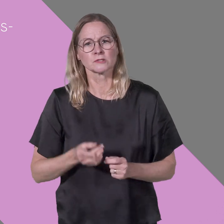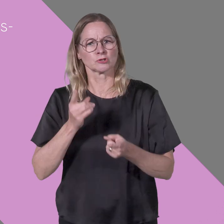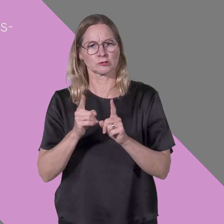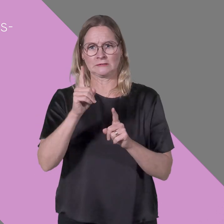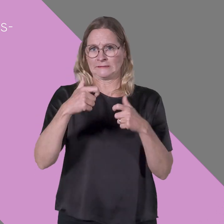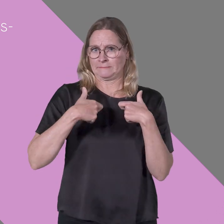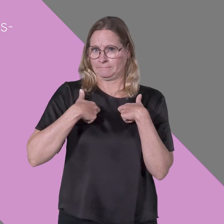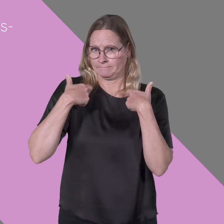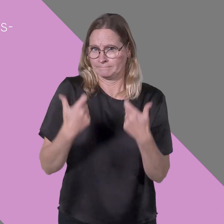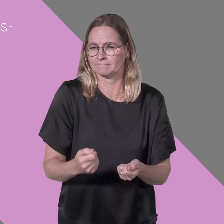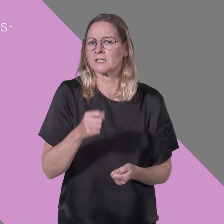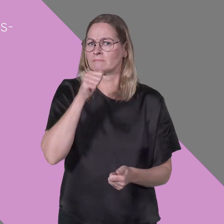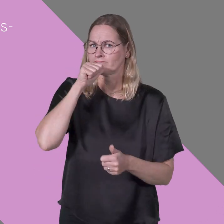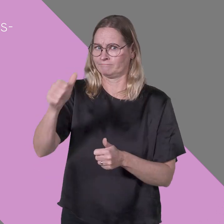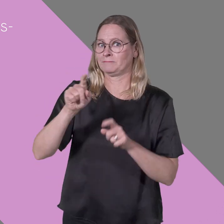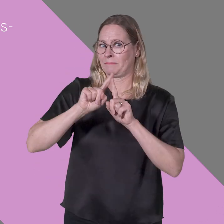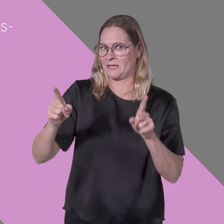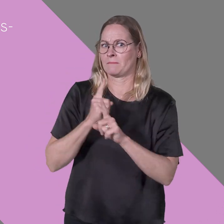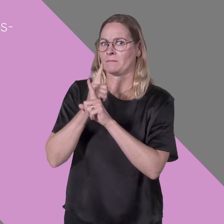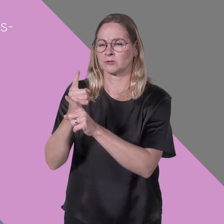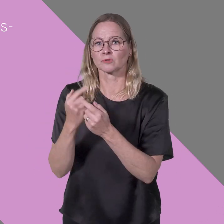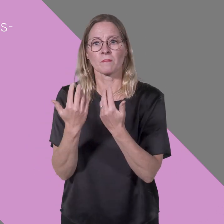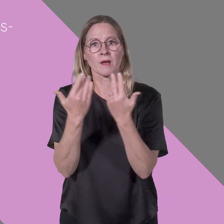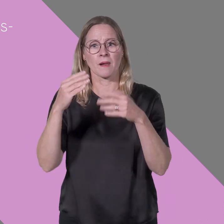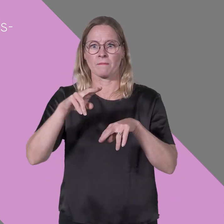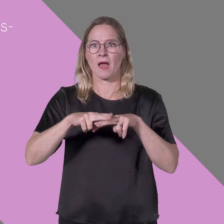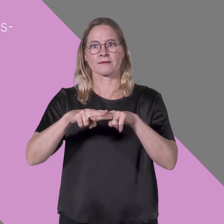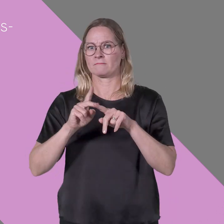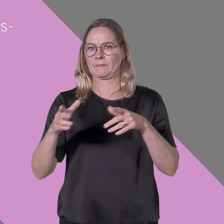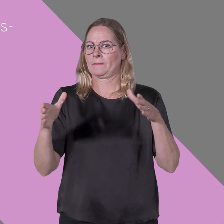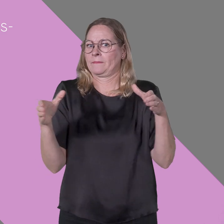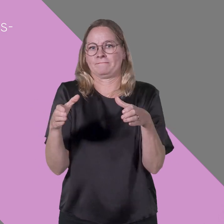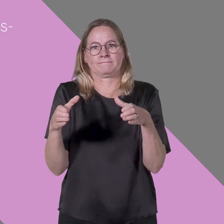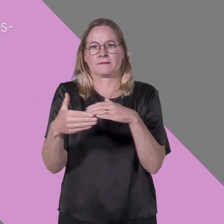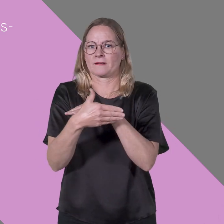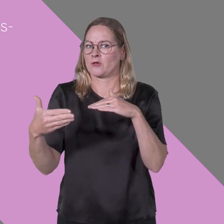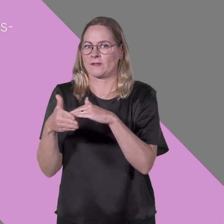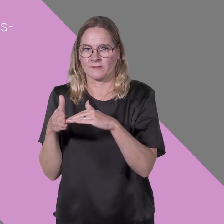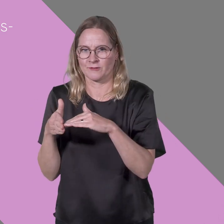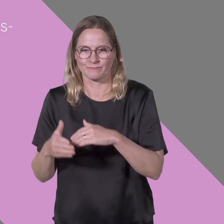Ilmoittaudu pian mukaan jos olet kiinnostunut, - sillä paikkoja on vain rajattu määrä!